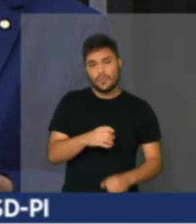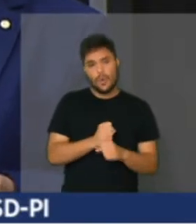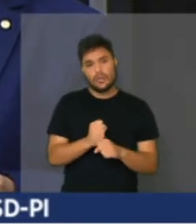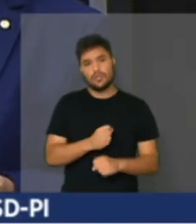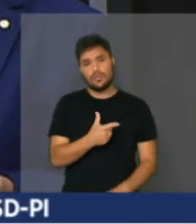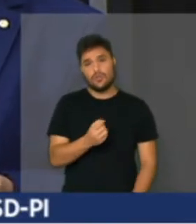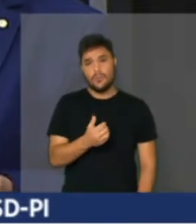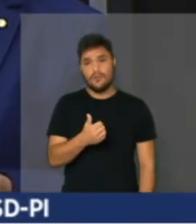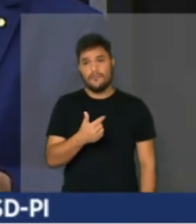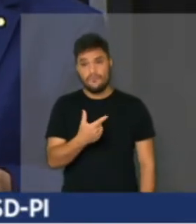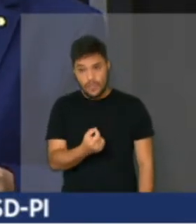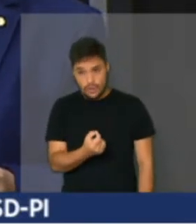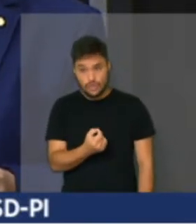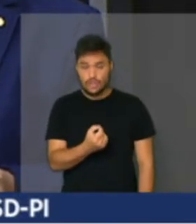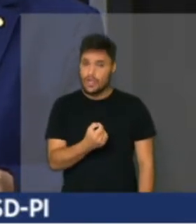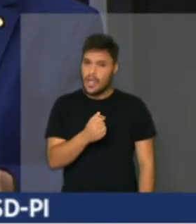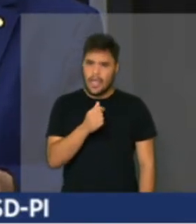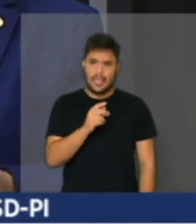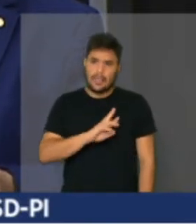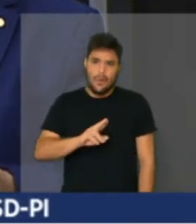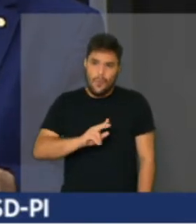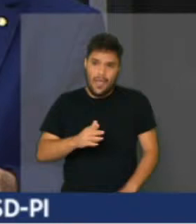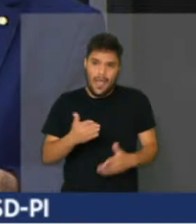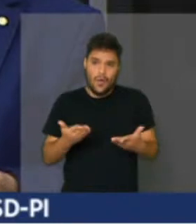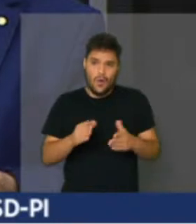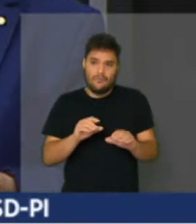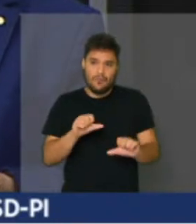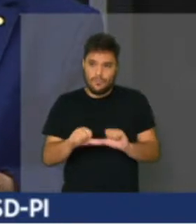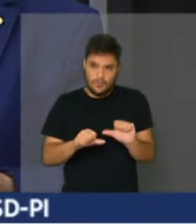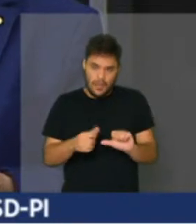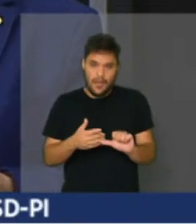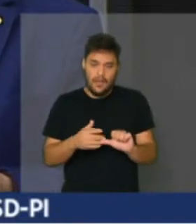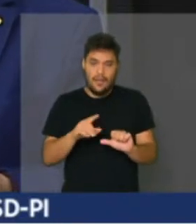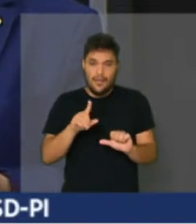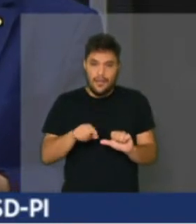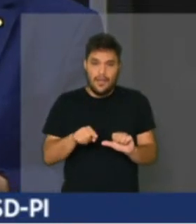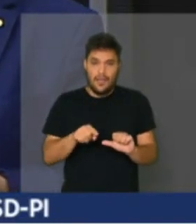2020 QUE NÃO VAI SER MAIS EM 2020, VAI SER EM 2022, MAS EU